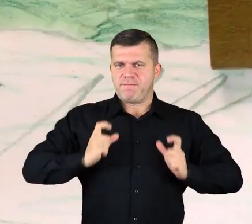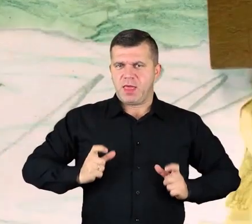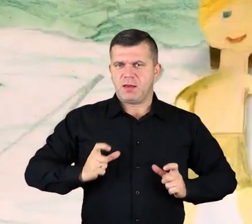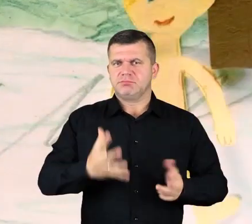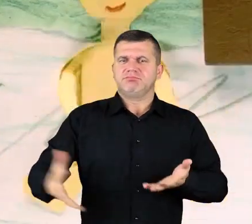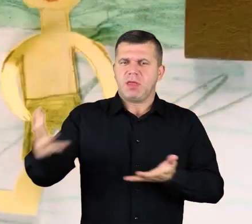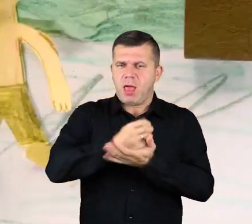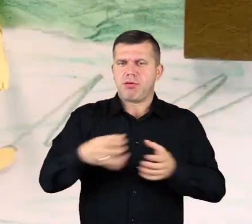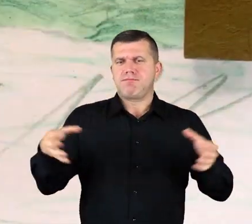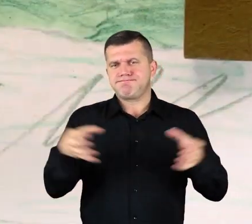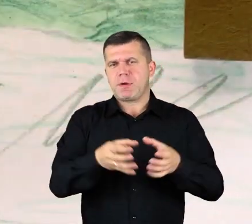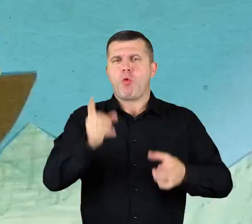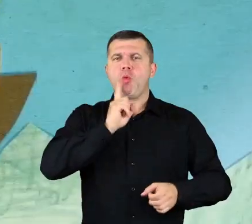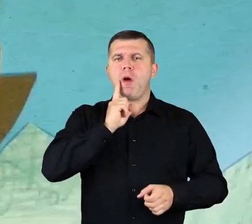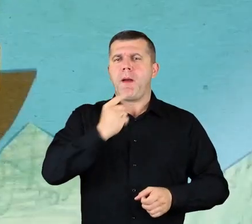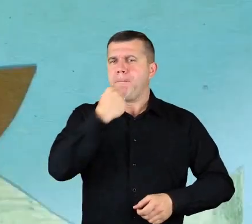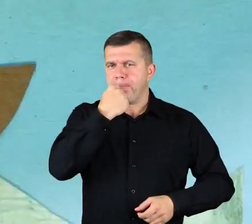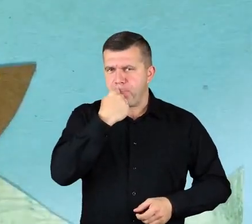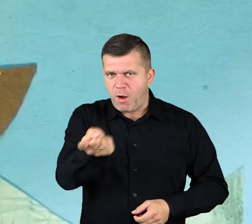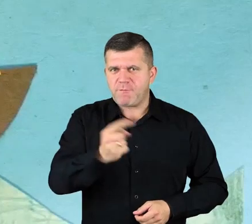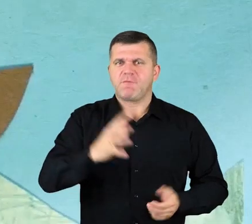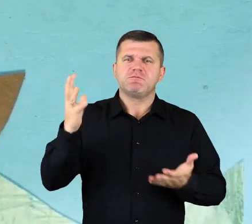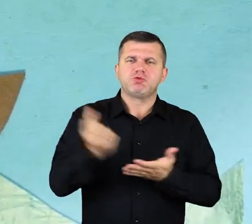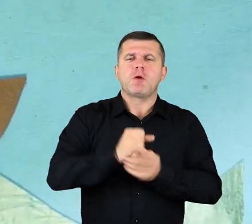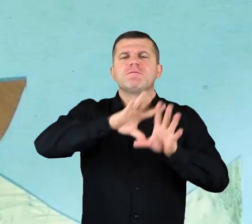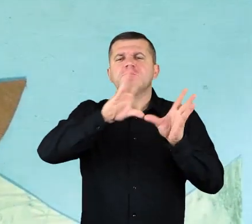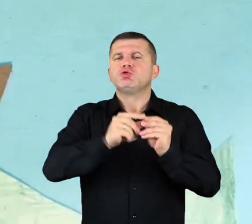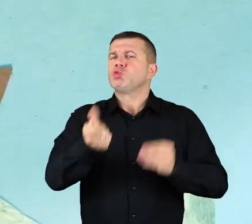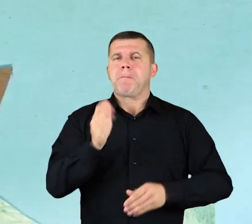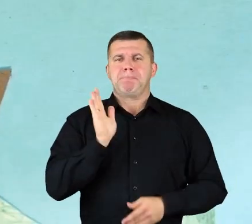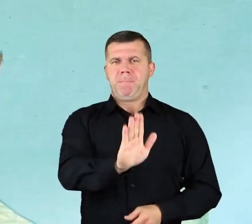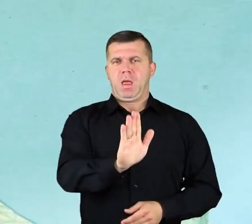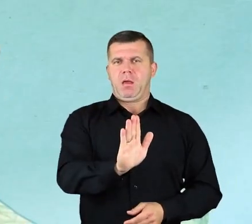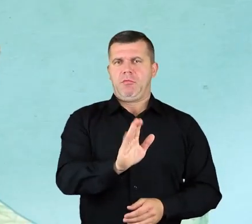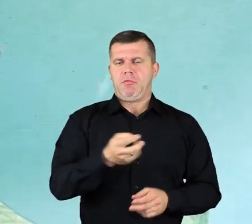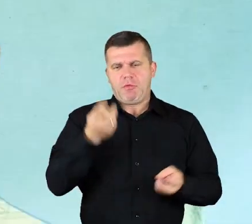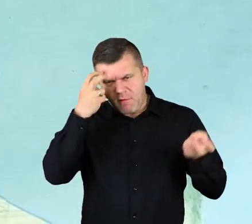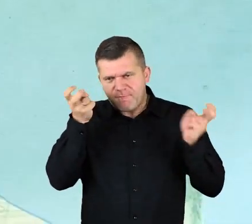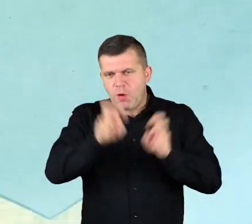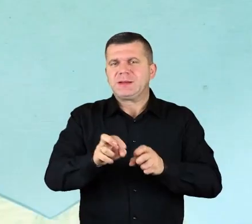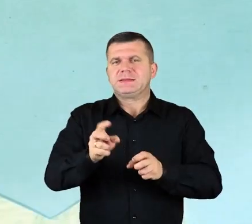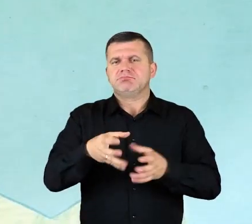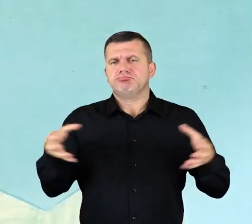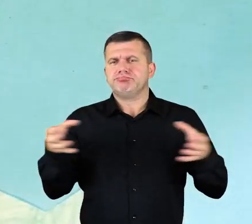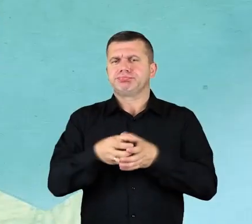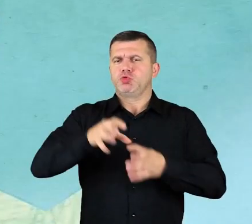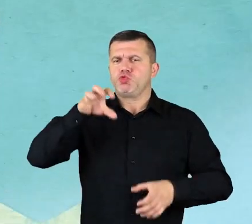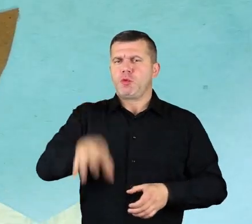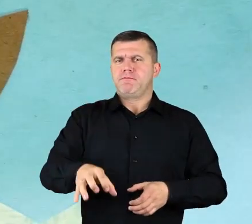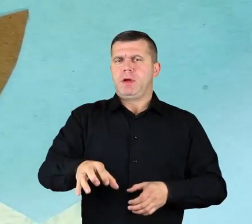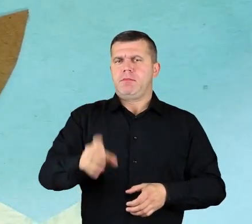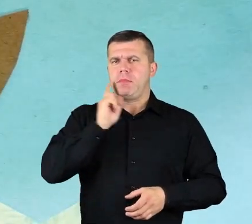Zebrał chłopów i powiedział im, żeby wzięli wszystko, co mają. Stworzył załogę i popłynęli do Gdańska,